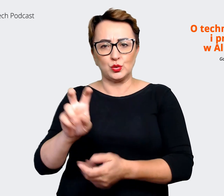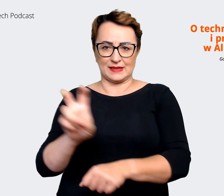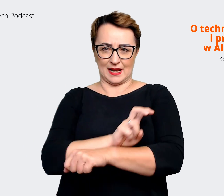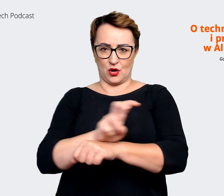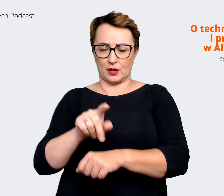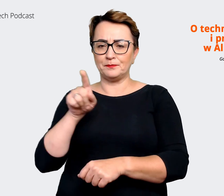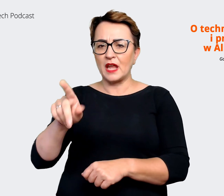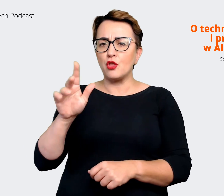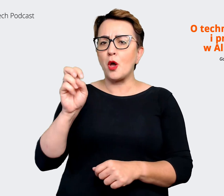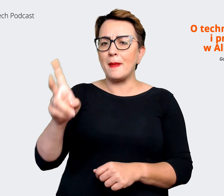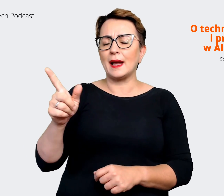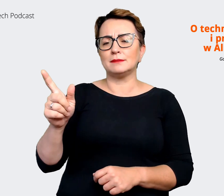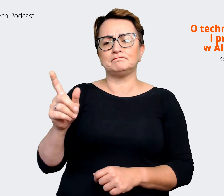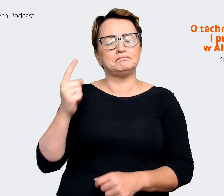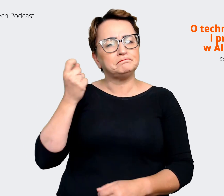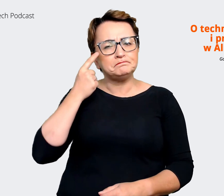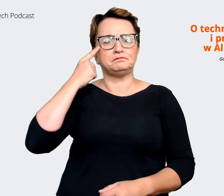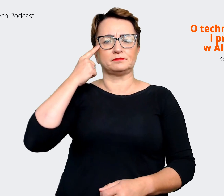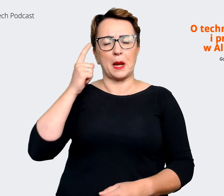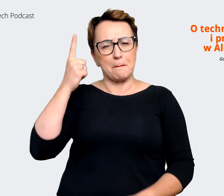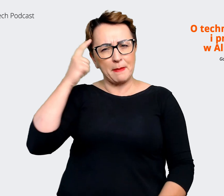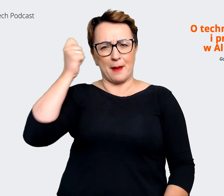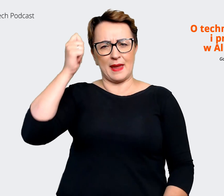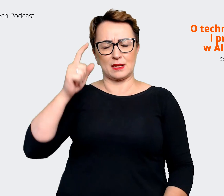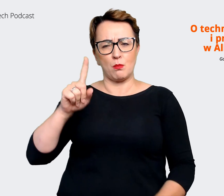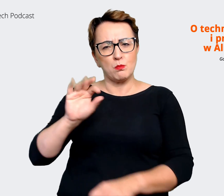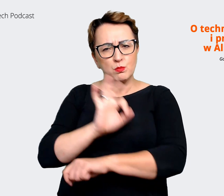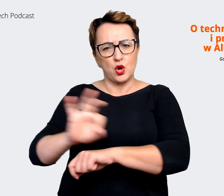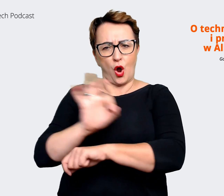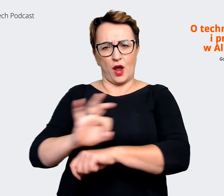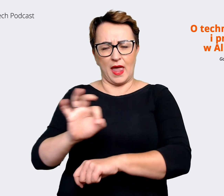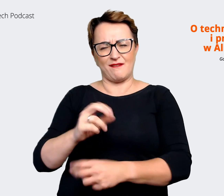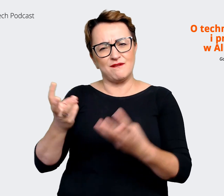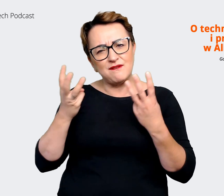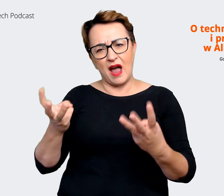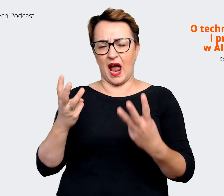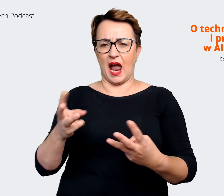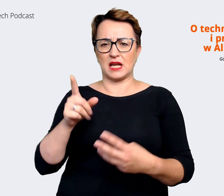jakiś taki projekt, który zapamiętałeś, albo który jest ważny, albo który twoim zdaniem dobrze